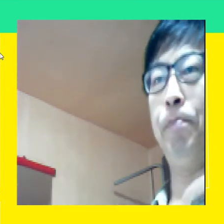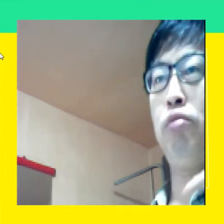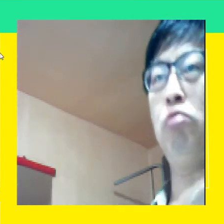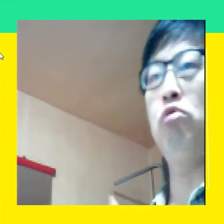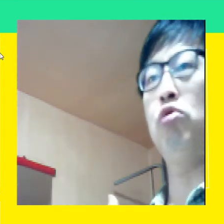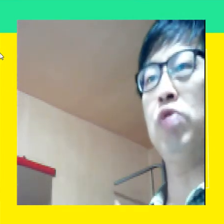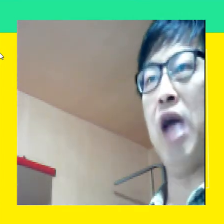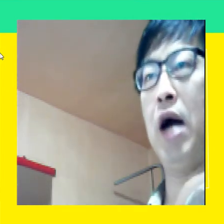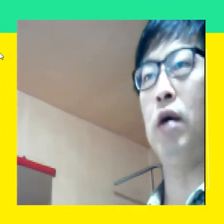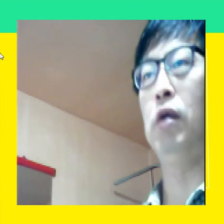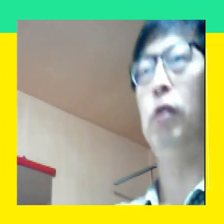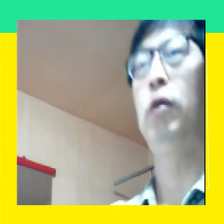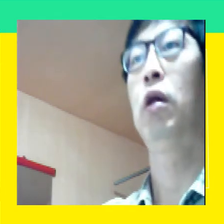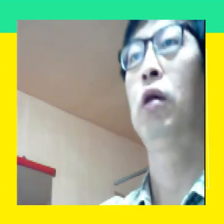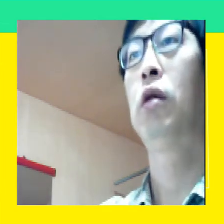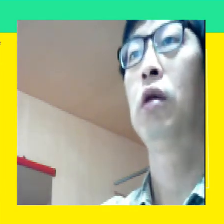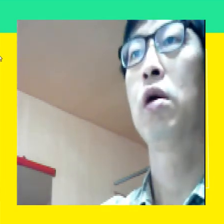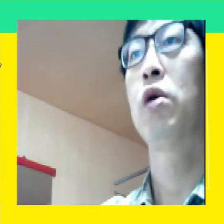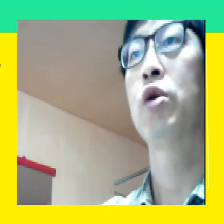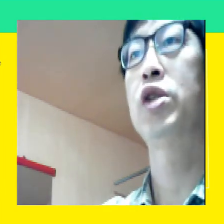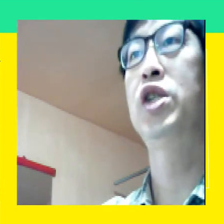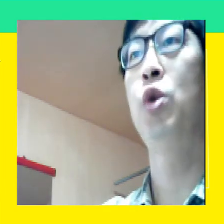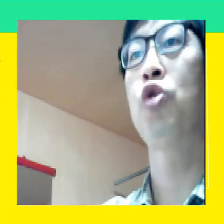'ㄱ(기역 자)'로 하여 가슴을 쓸면 '기쁘다'